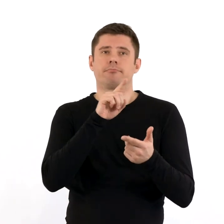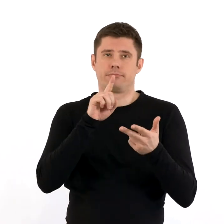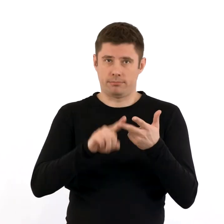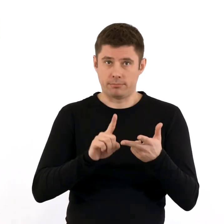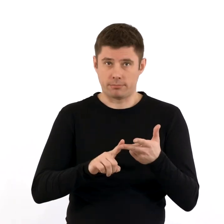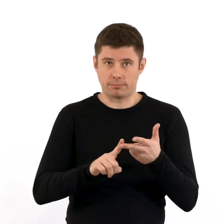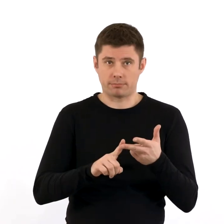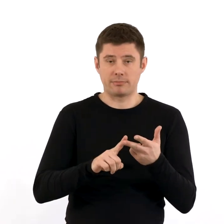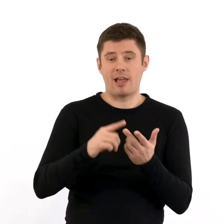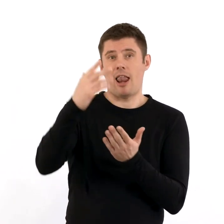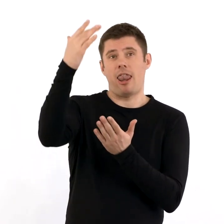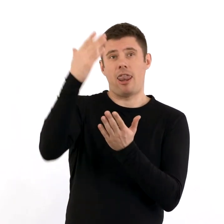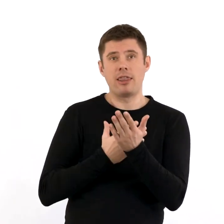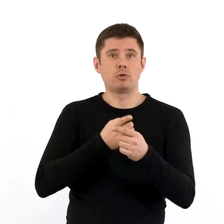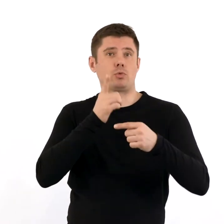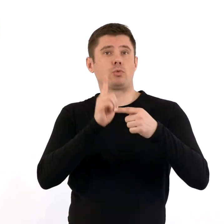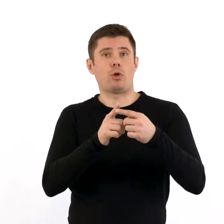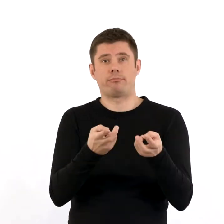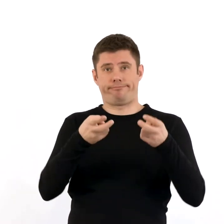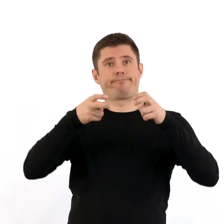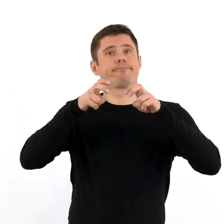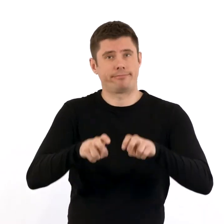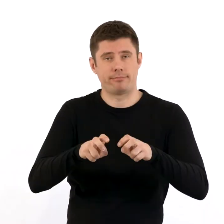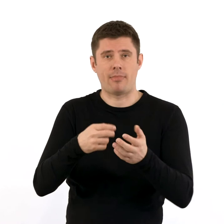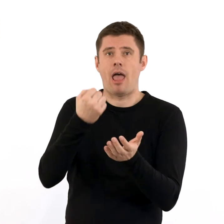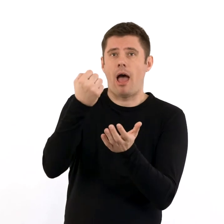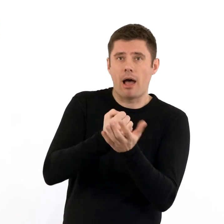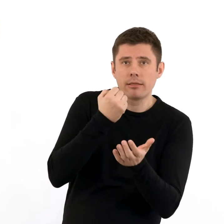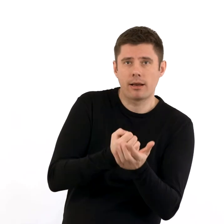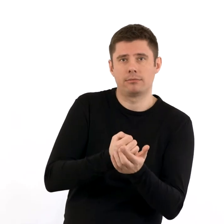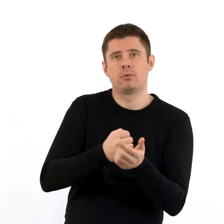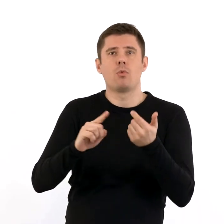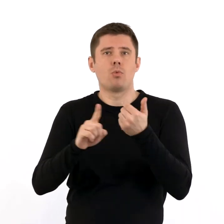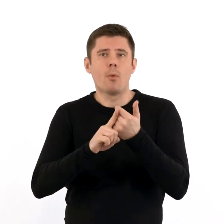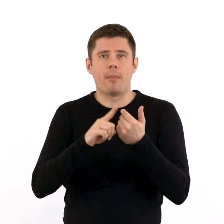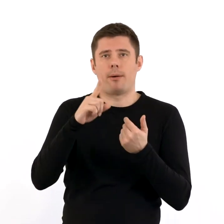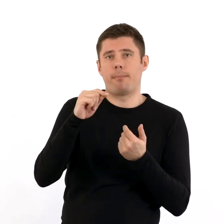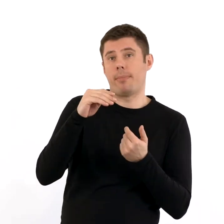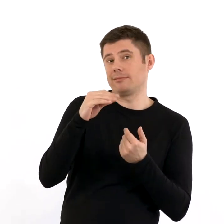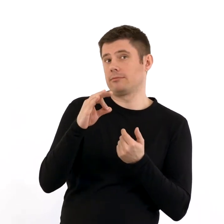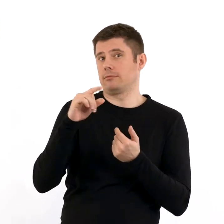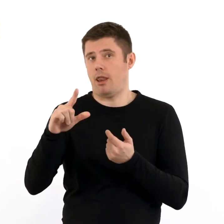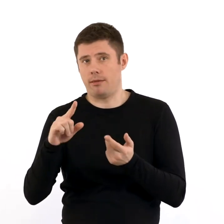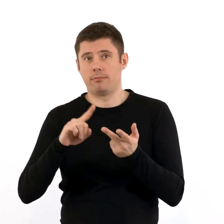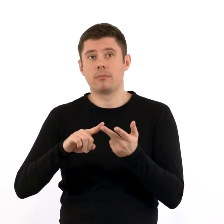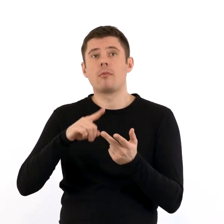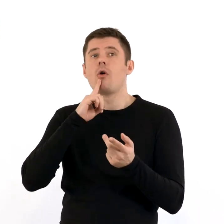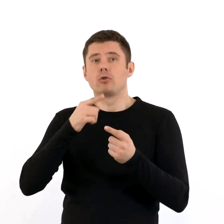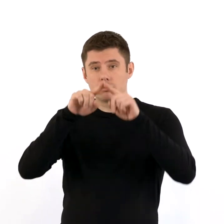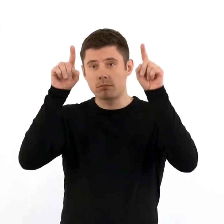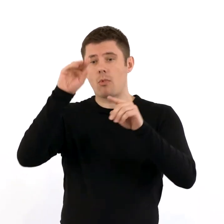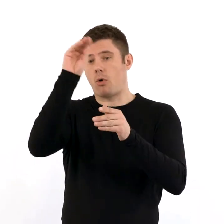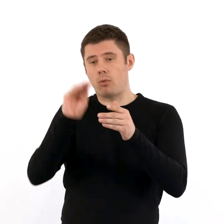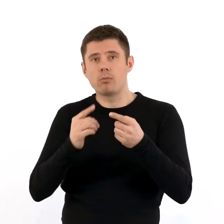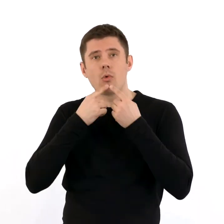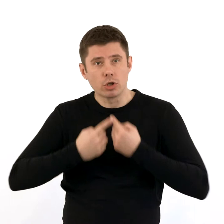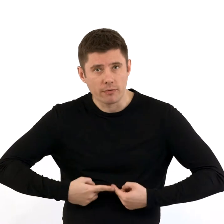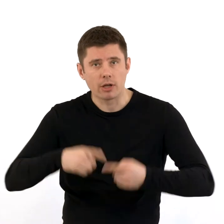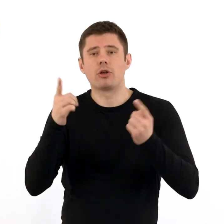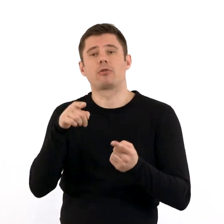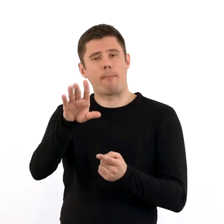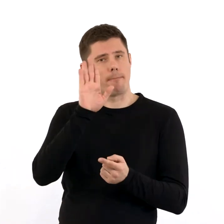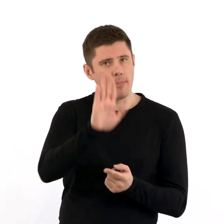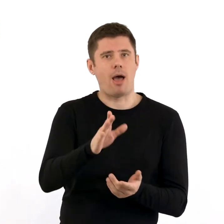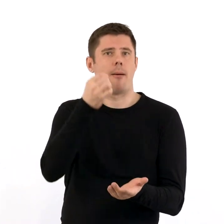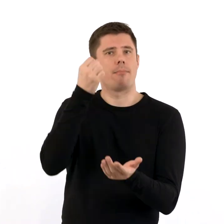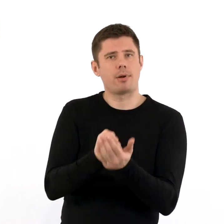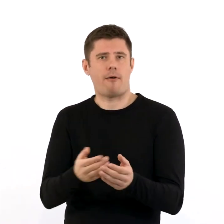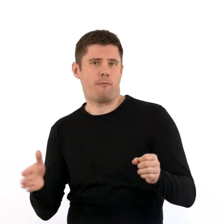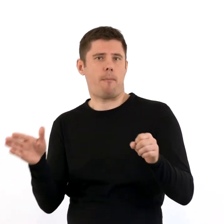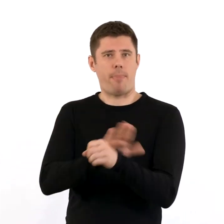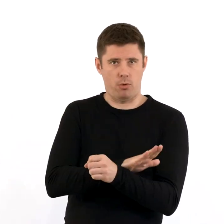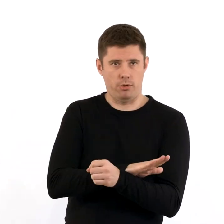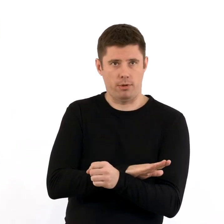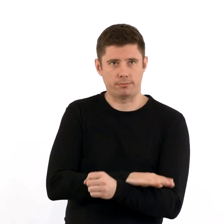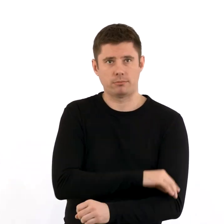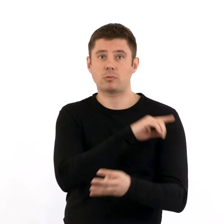lista członków założycieli (adresy, numer PESEL, oświadczenia);